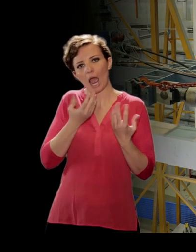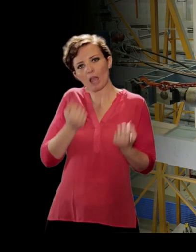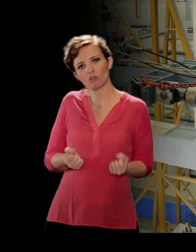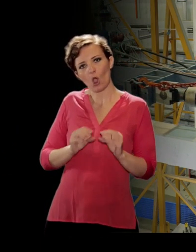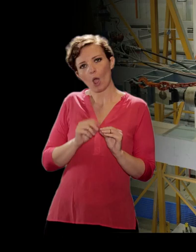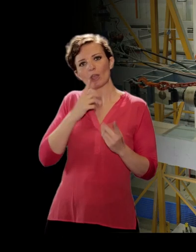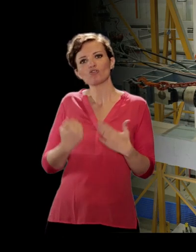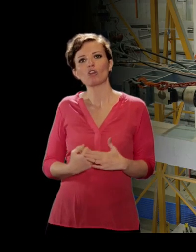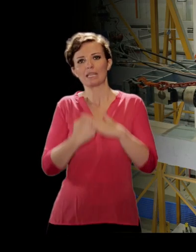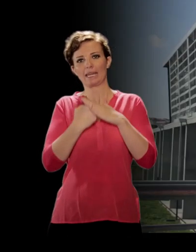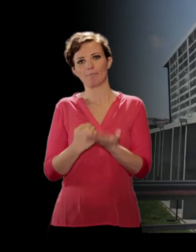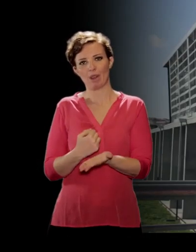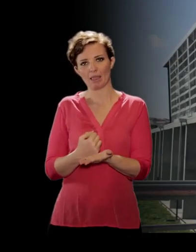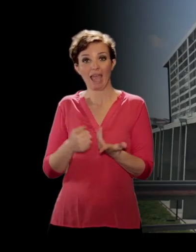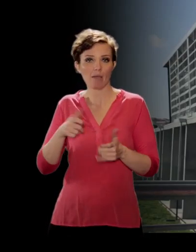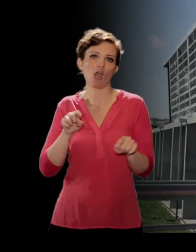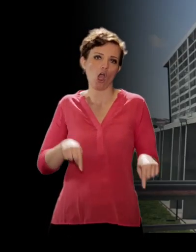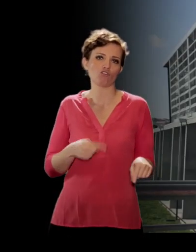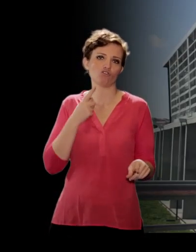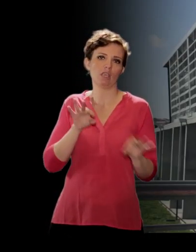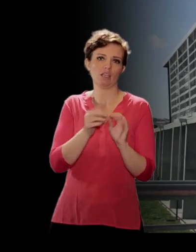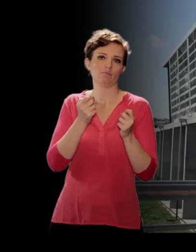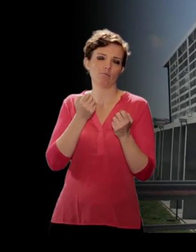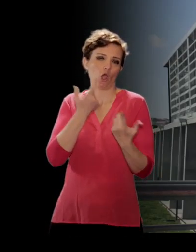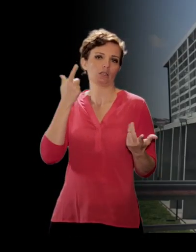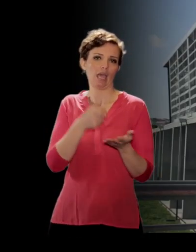dove la sostenibilità è al centro della progettazione delle costruzioni.